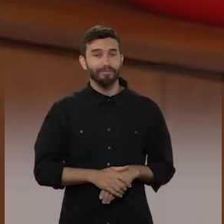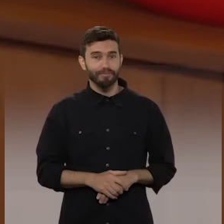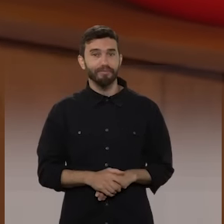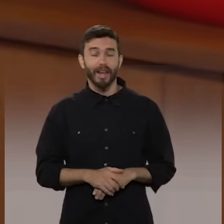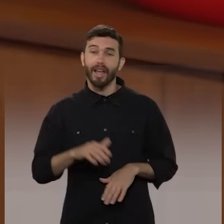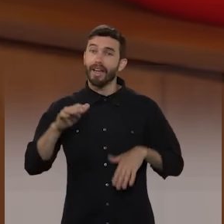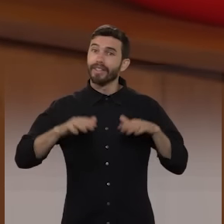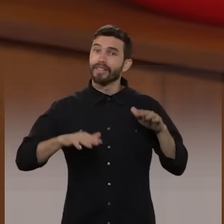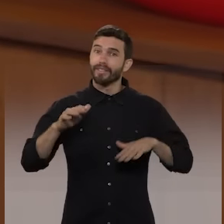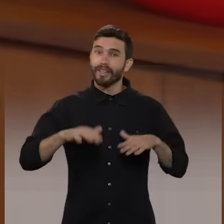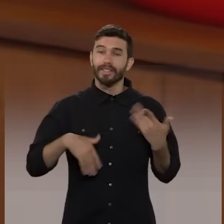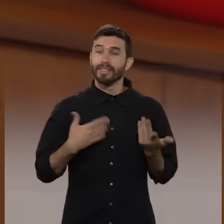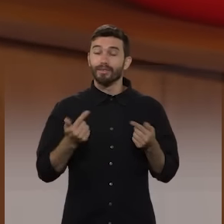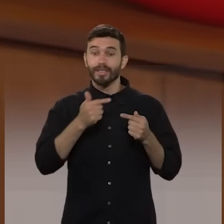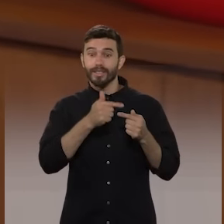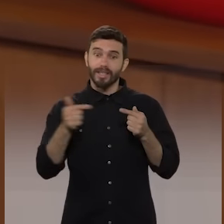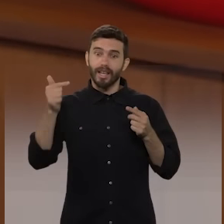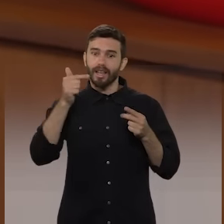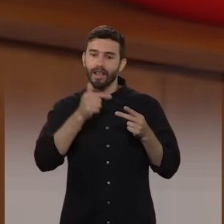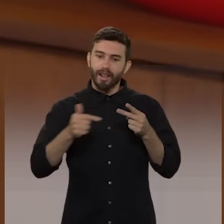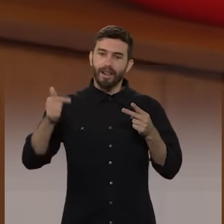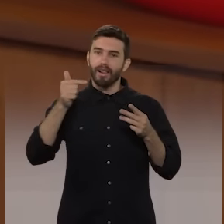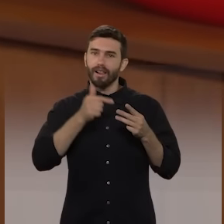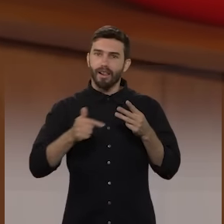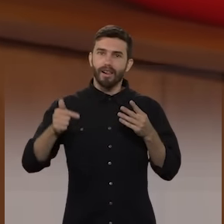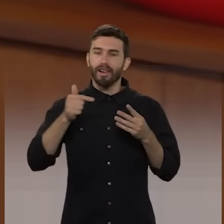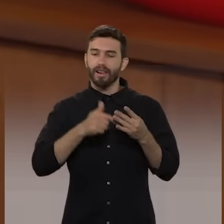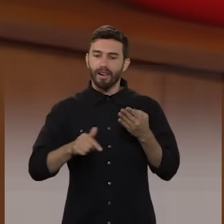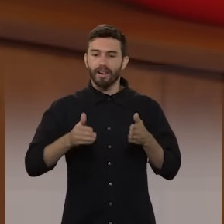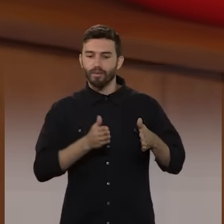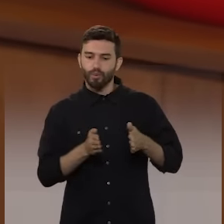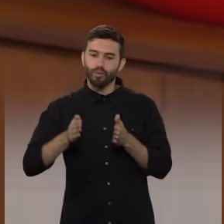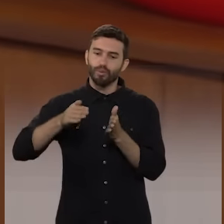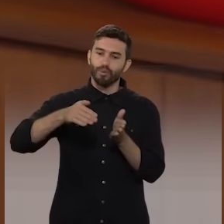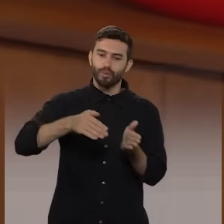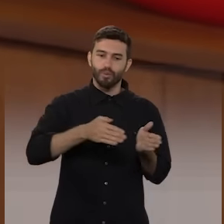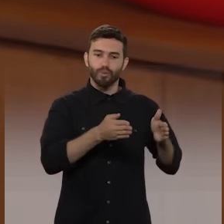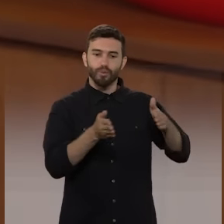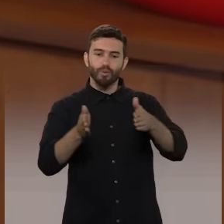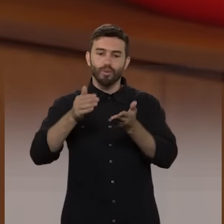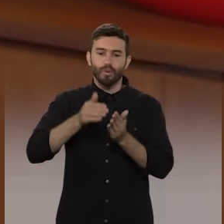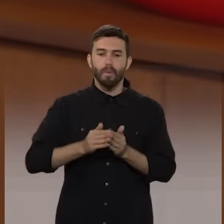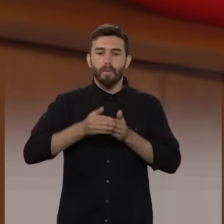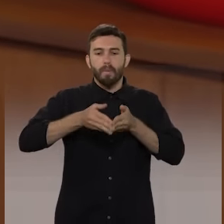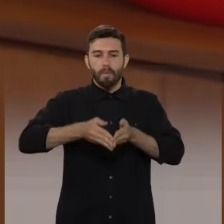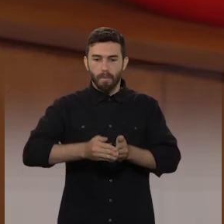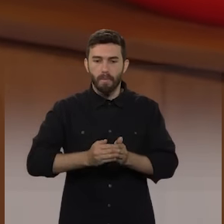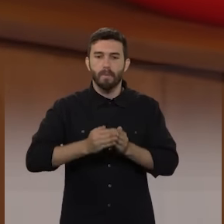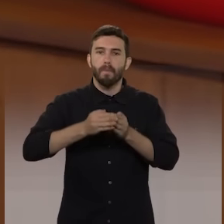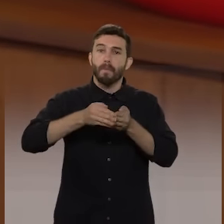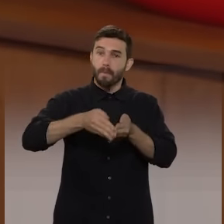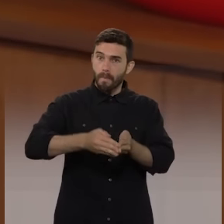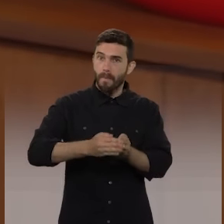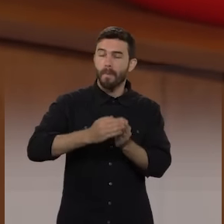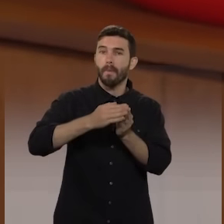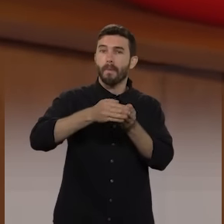às vezes semanas de transporte por um rio com uma balsa, com um rebocador levando o material